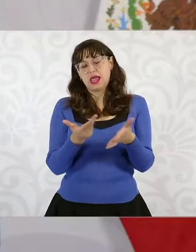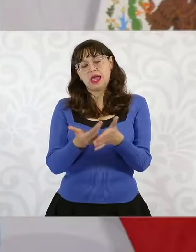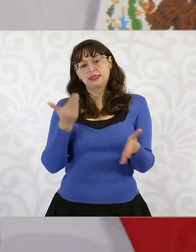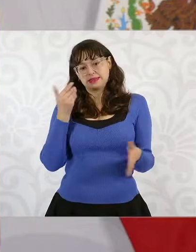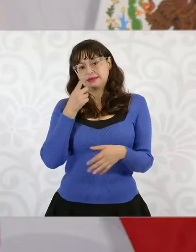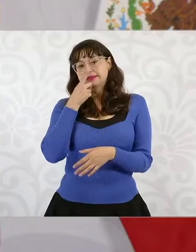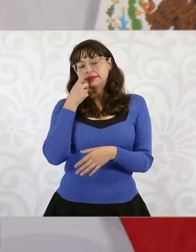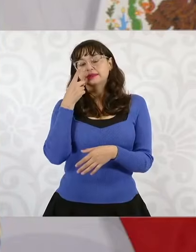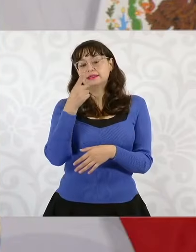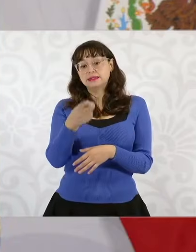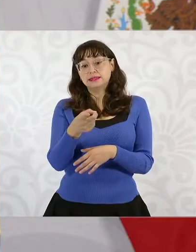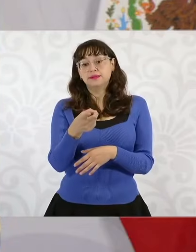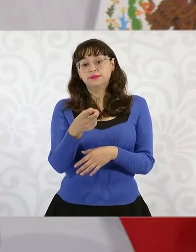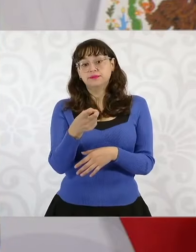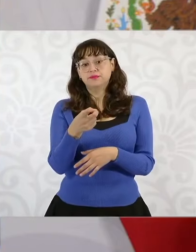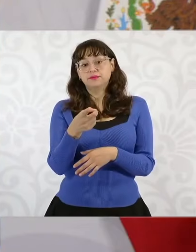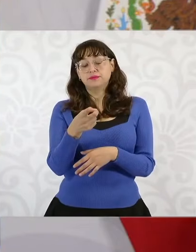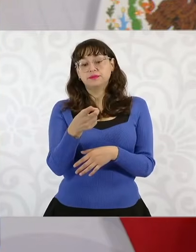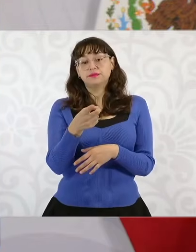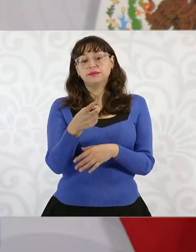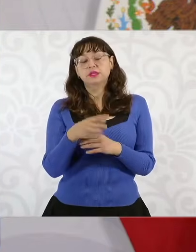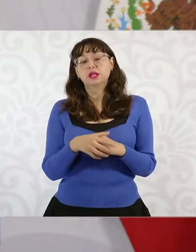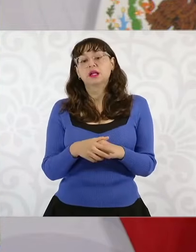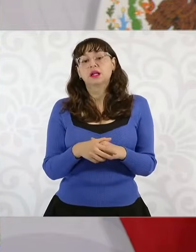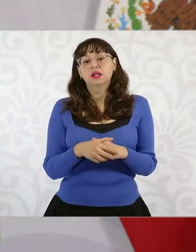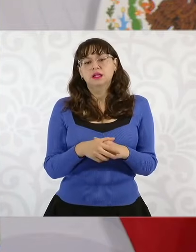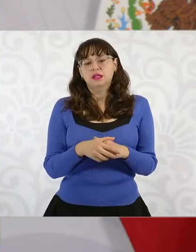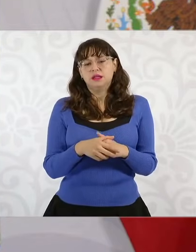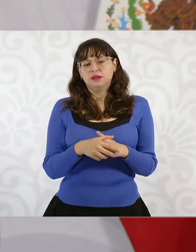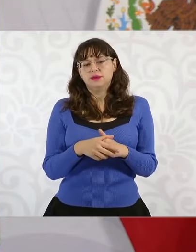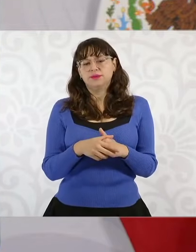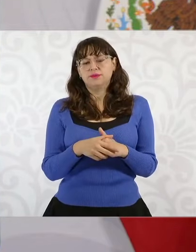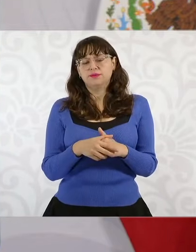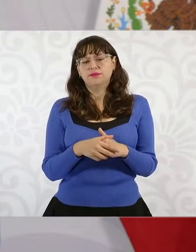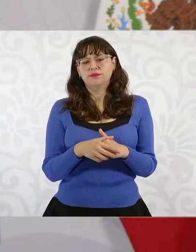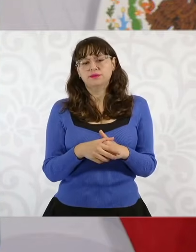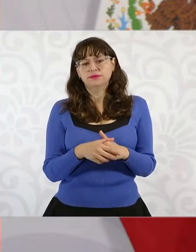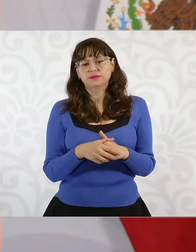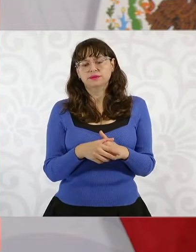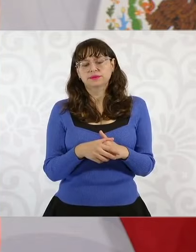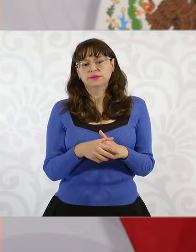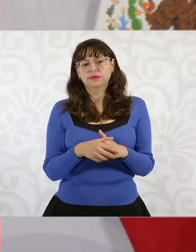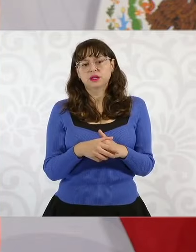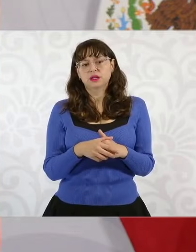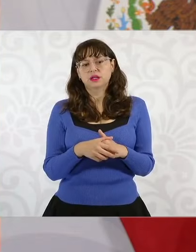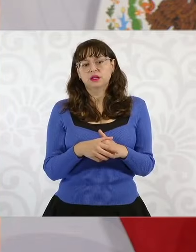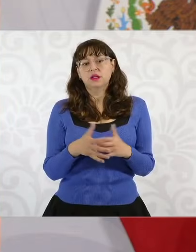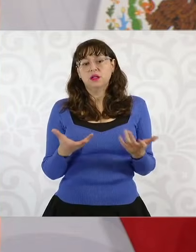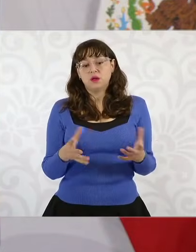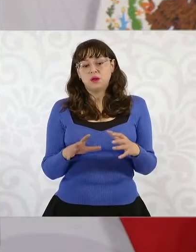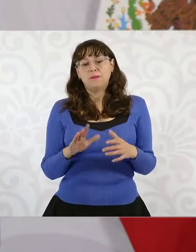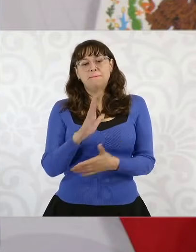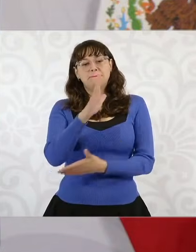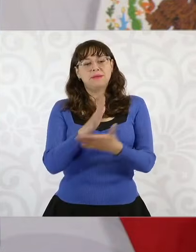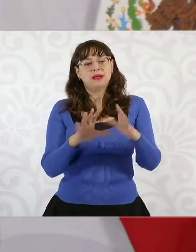la gran exposición que tuvimos de la mitad del mundo, la mujer en el México indígena,